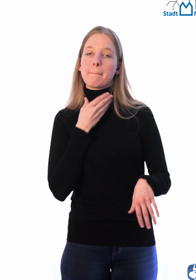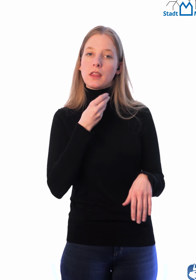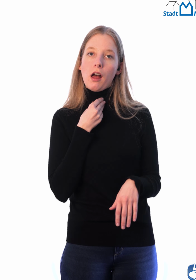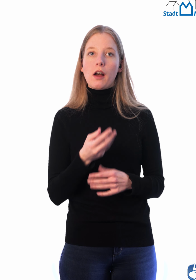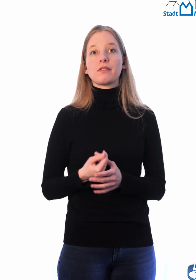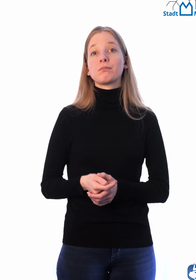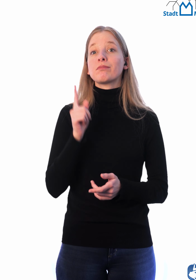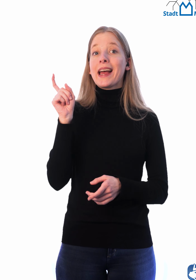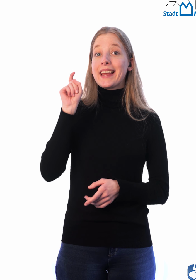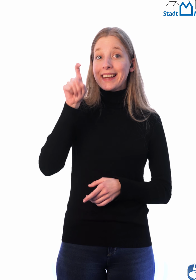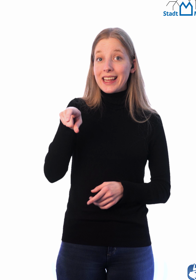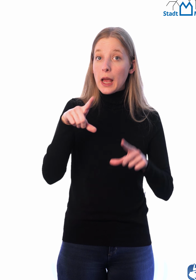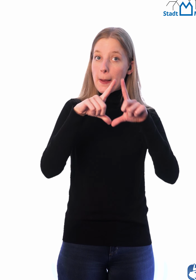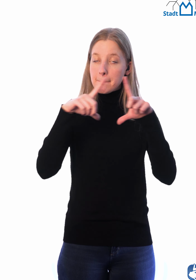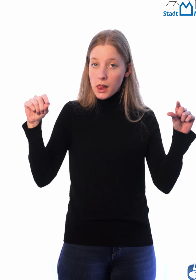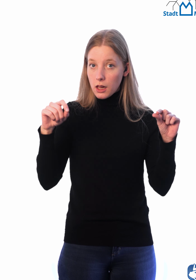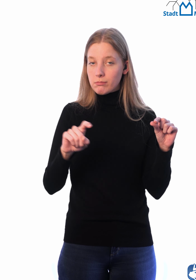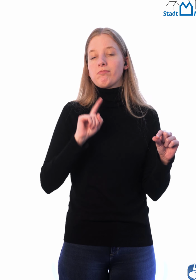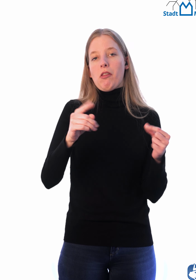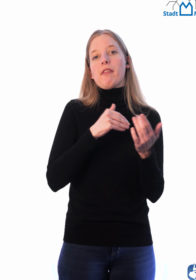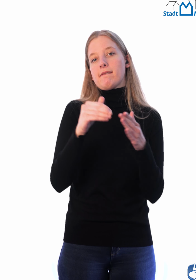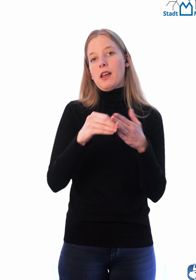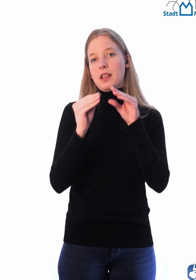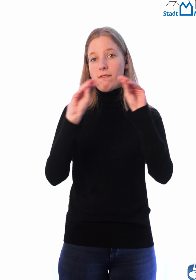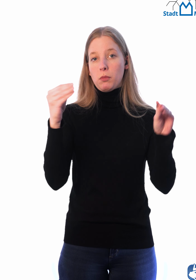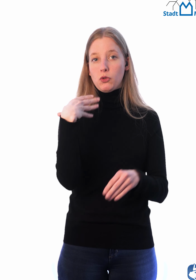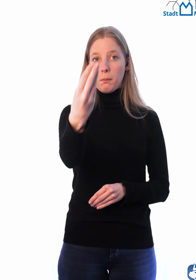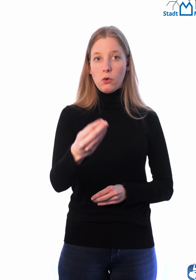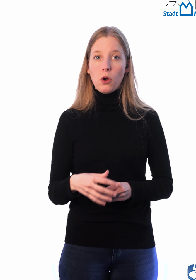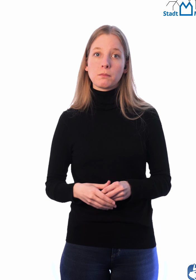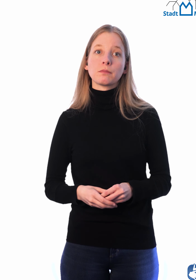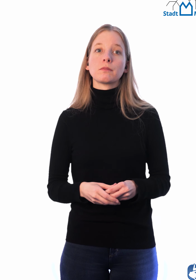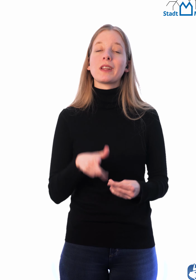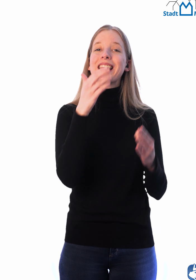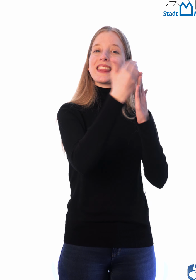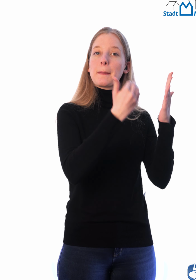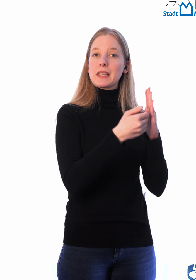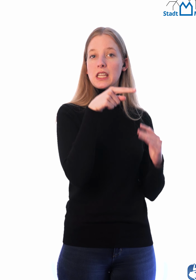Über einen Klick auf das Bild kommen weitere Infos. Termine